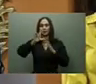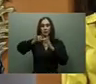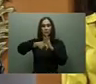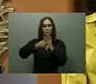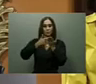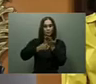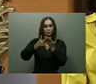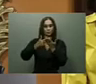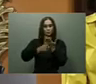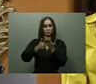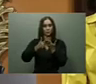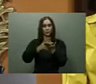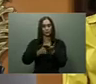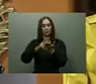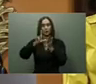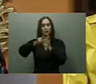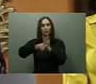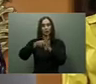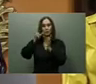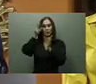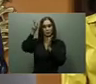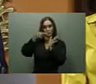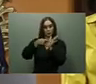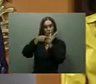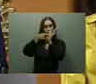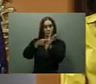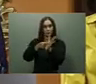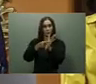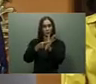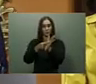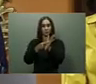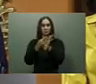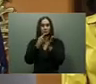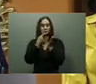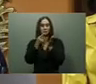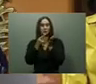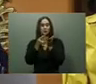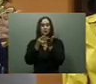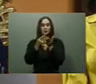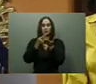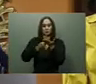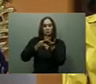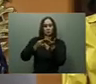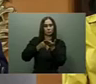Específicamente, en su discurso, Abinader mencionó que en el municipio de Miches, provincia